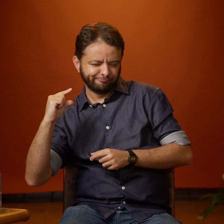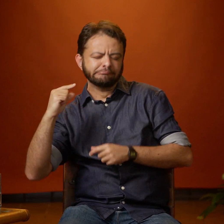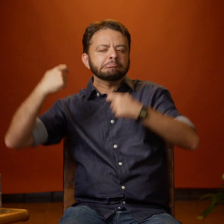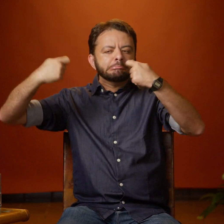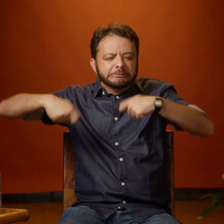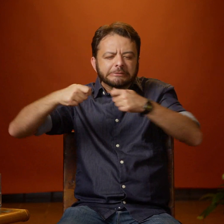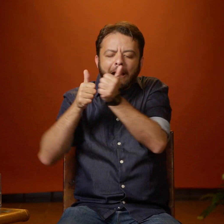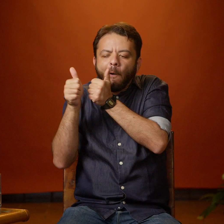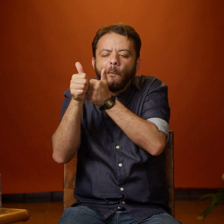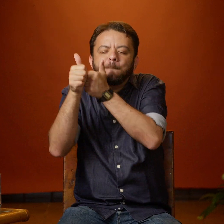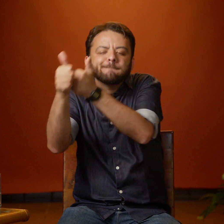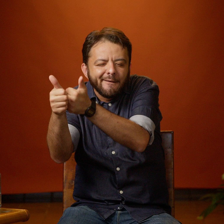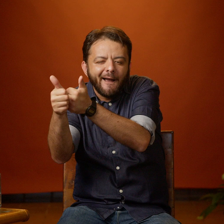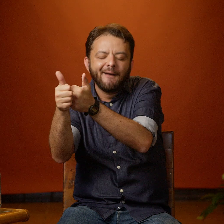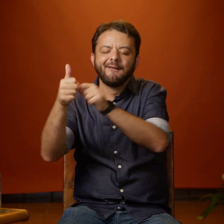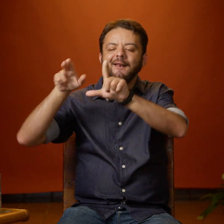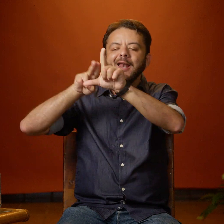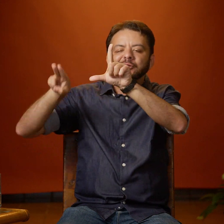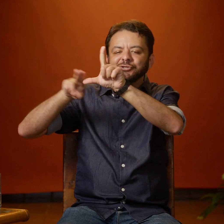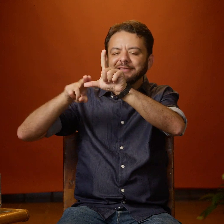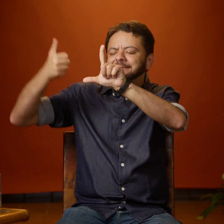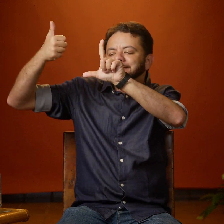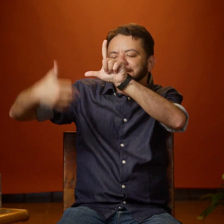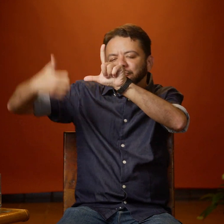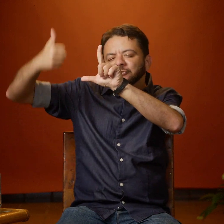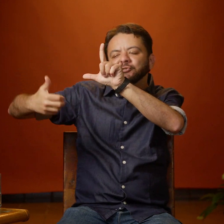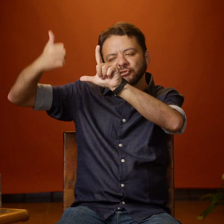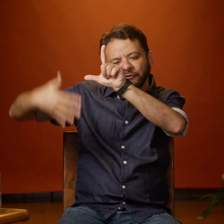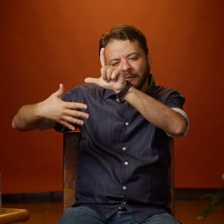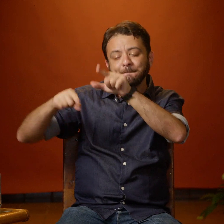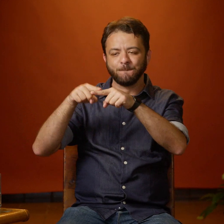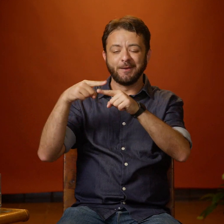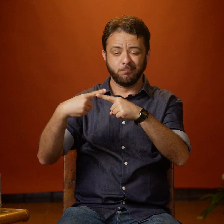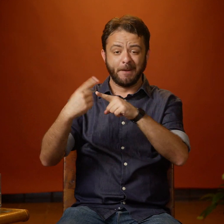vendo a imagem e lendo uma legenda, Isso torna mais claro a compreensão.